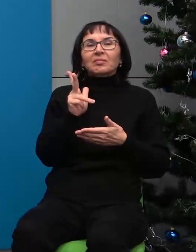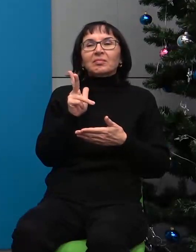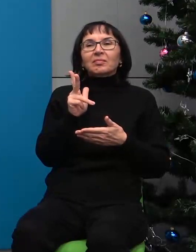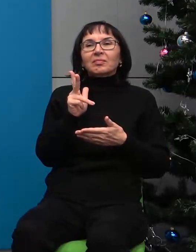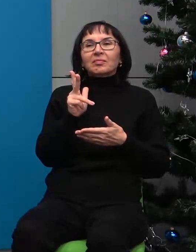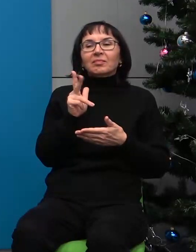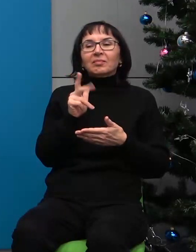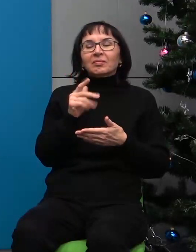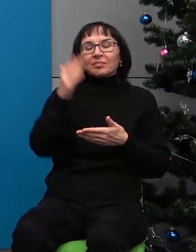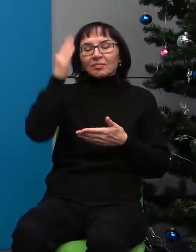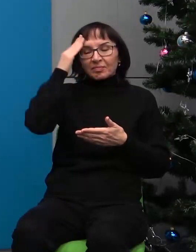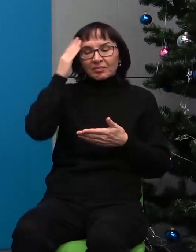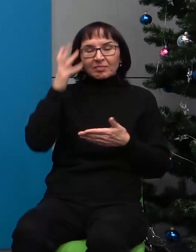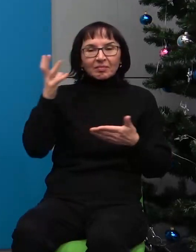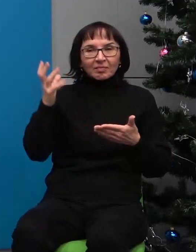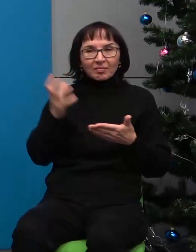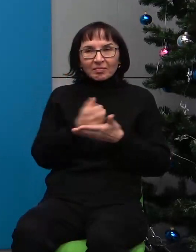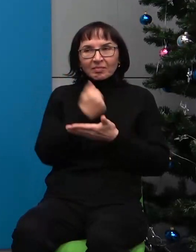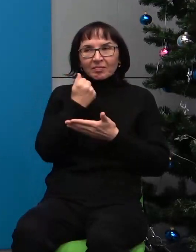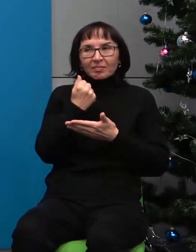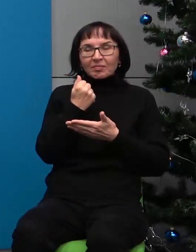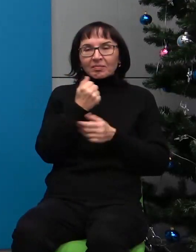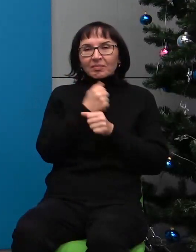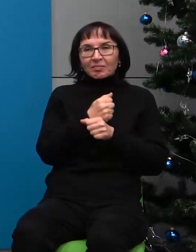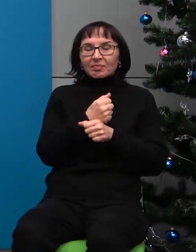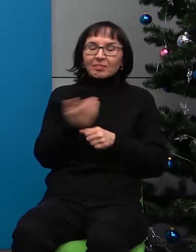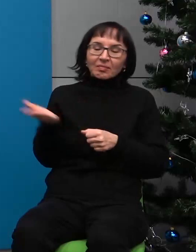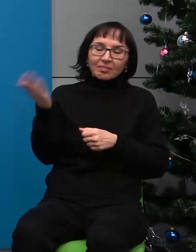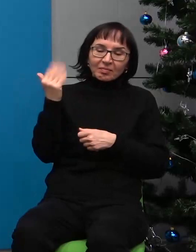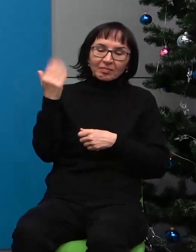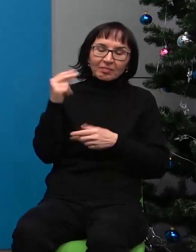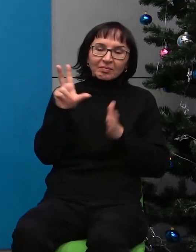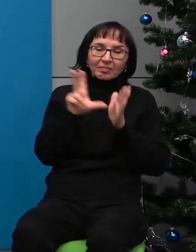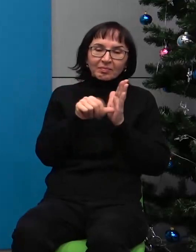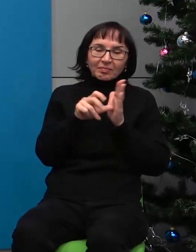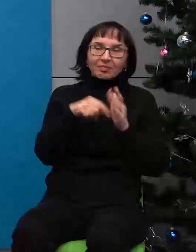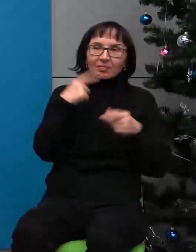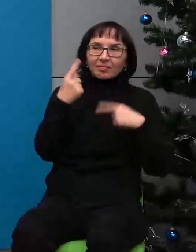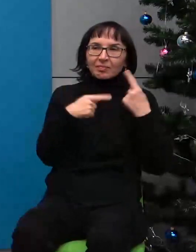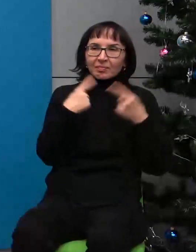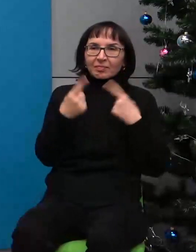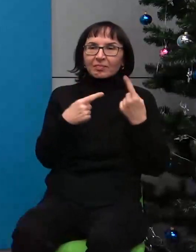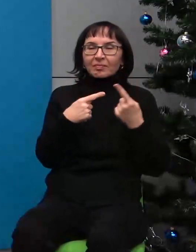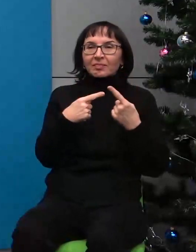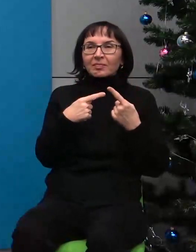I to nie był on. Ja mówię, jak to?